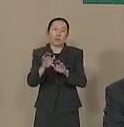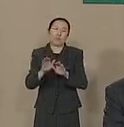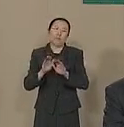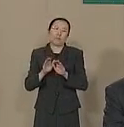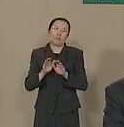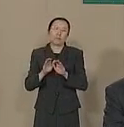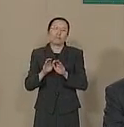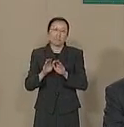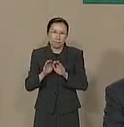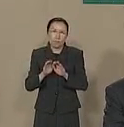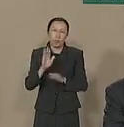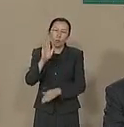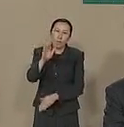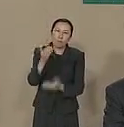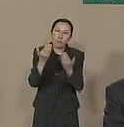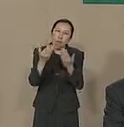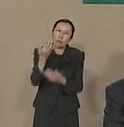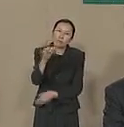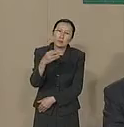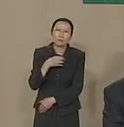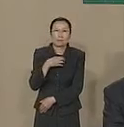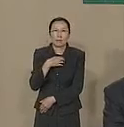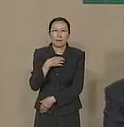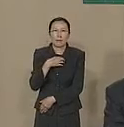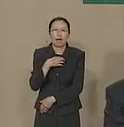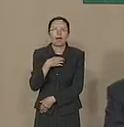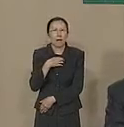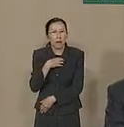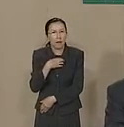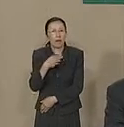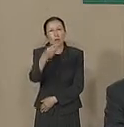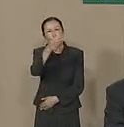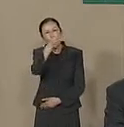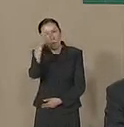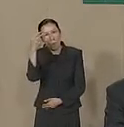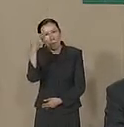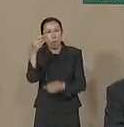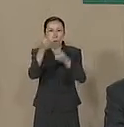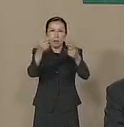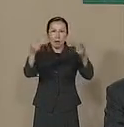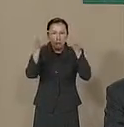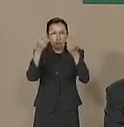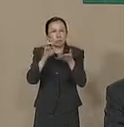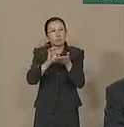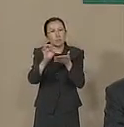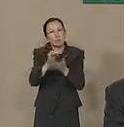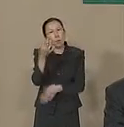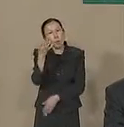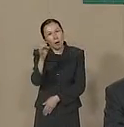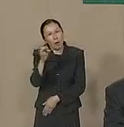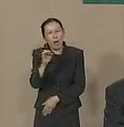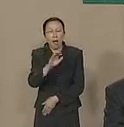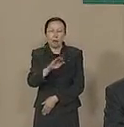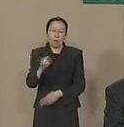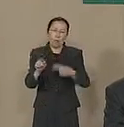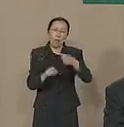この先の学費が心配です 高校大学に掛かる教育費は 子供1人平均で